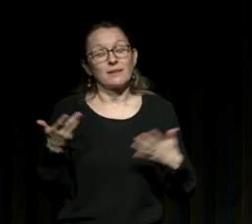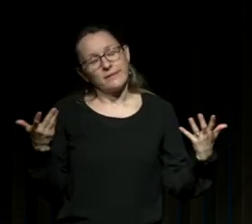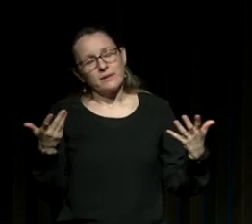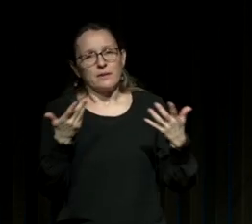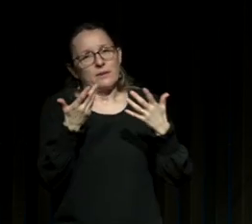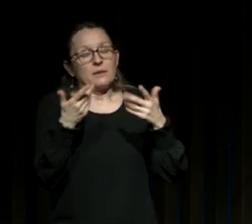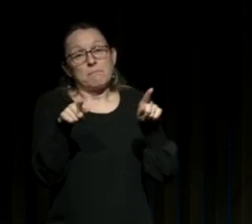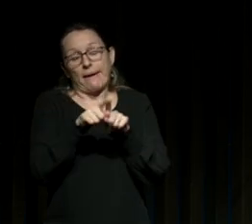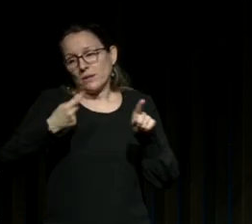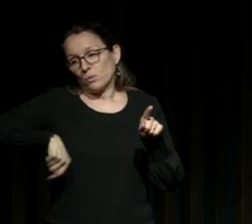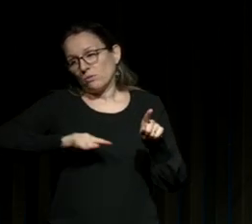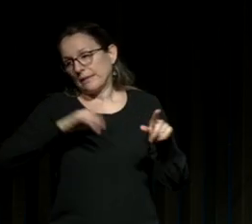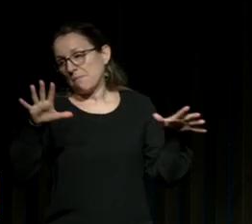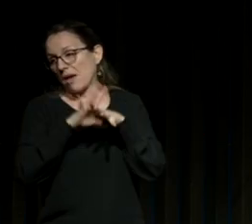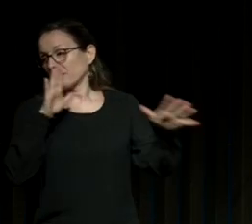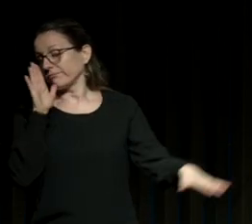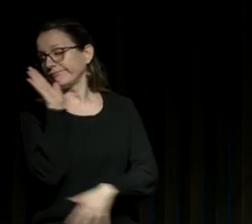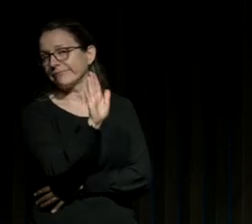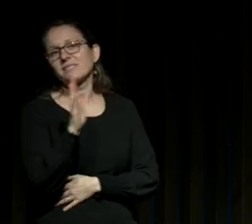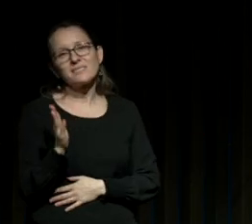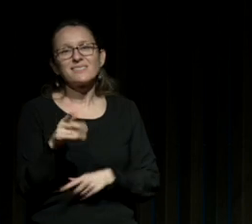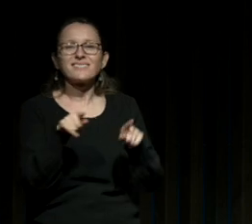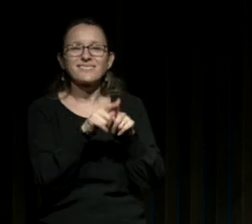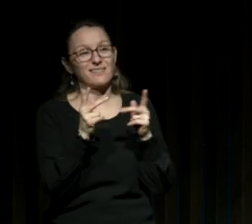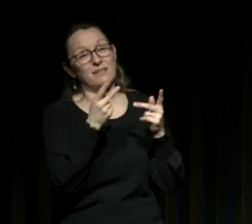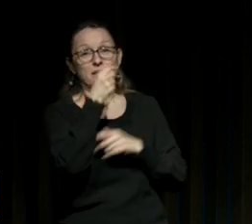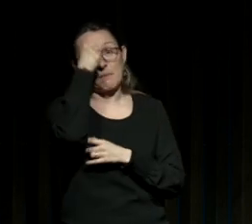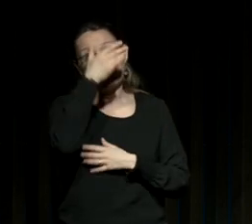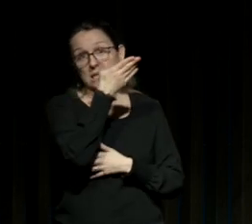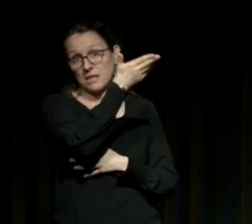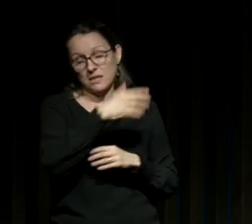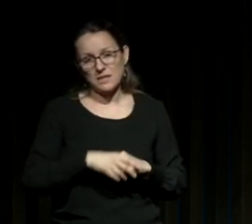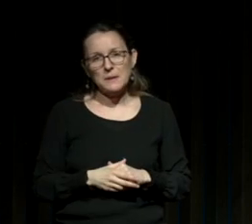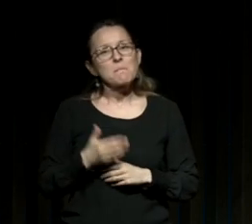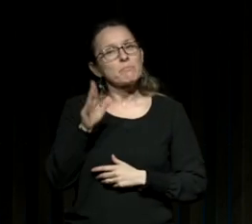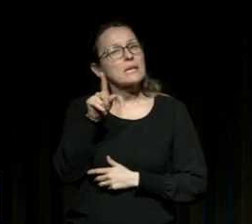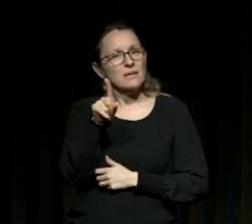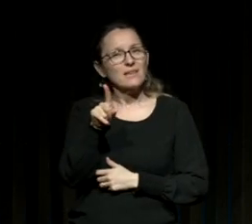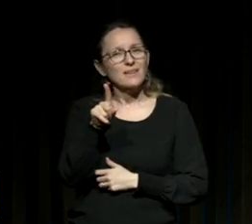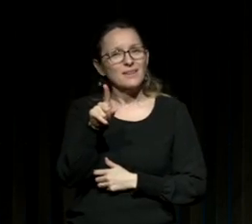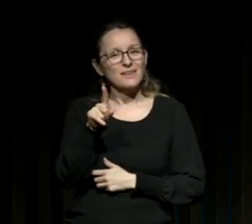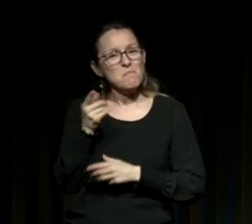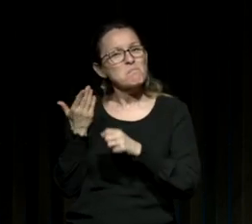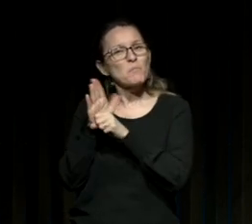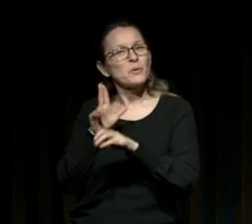nous aussi toujours nos voisins américains mais je vais vous montrer que finalement en france on est